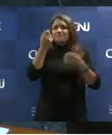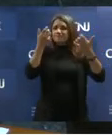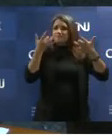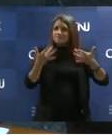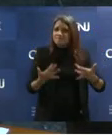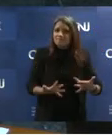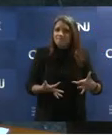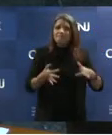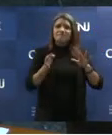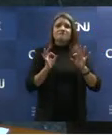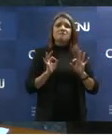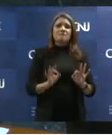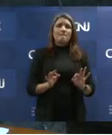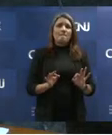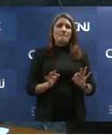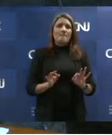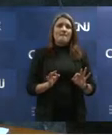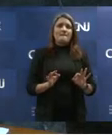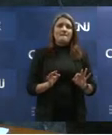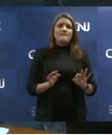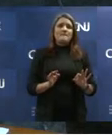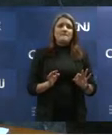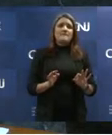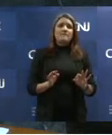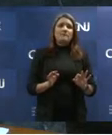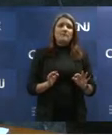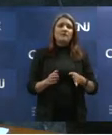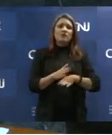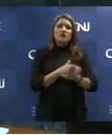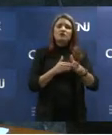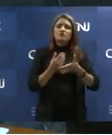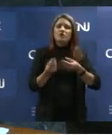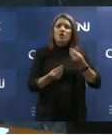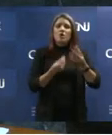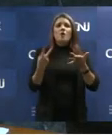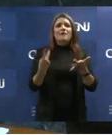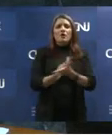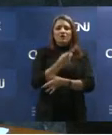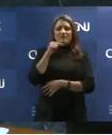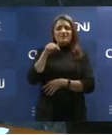Toda a relação da evolução da Vara de Execução Penal em Manaus.